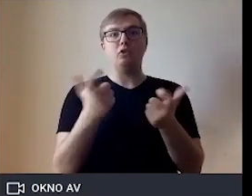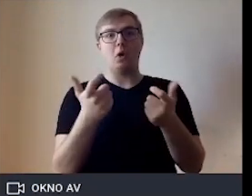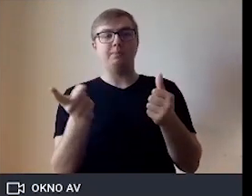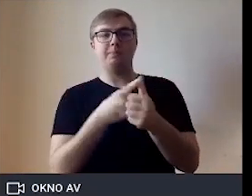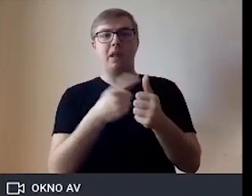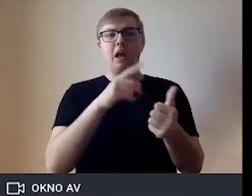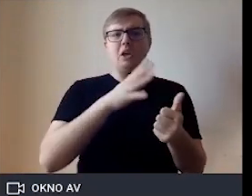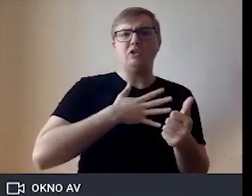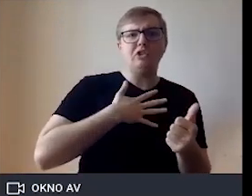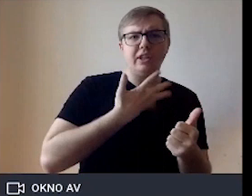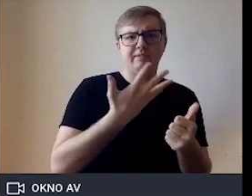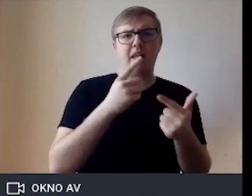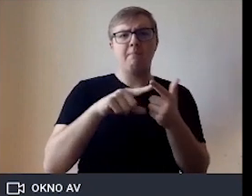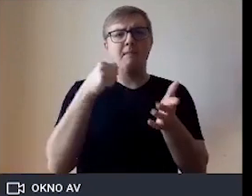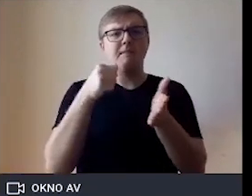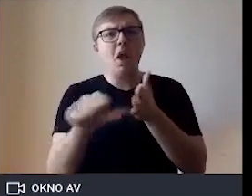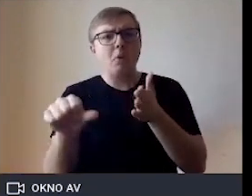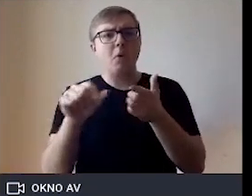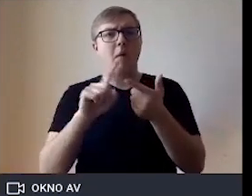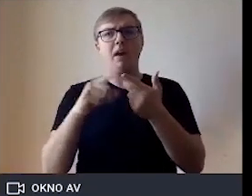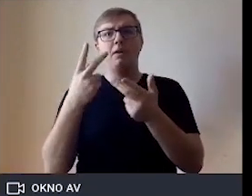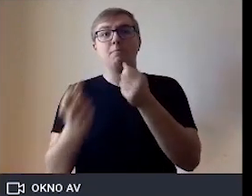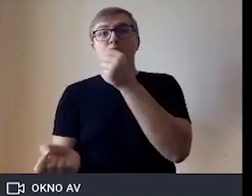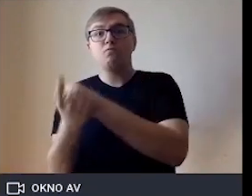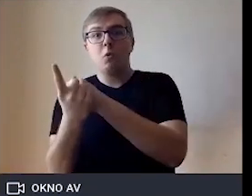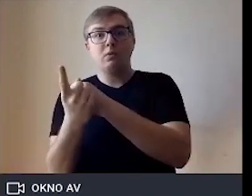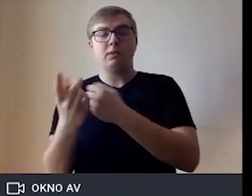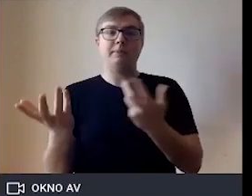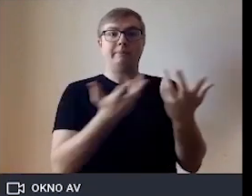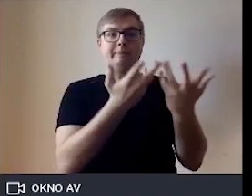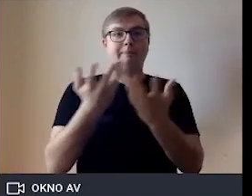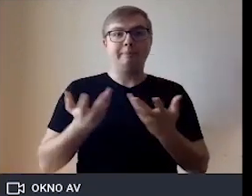W przybliżeniu jako: - coś dziwnego, wyjątkowego, niespotykanego.